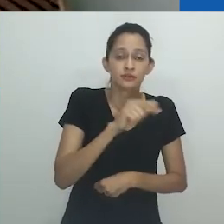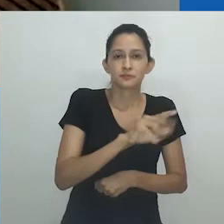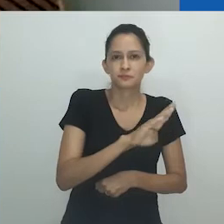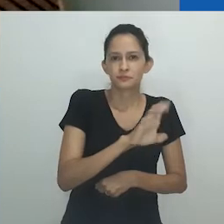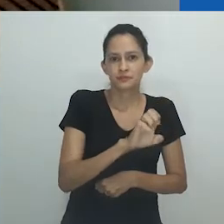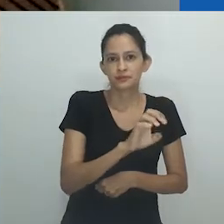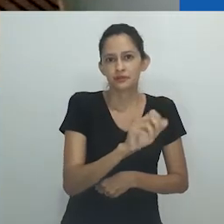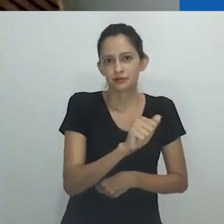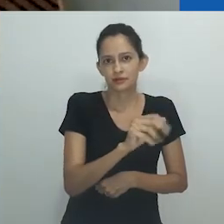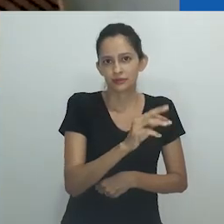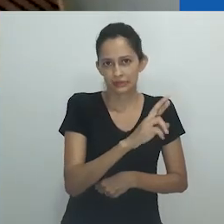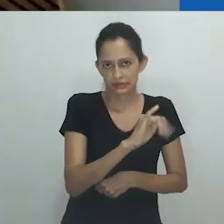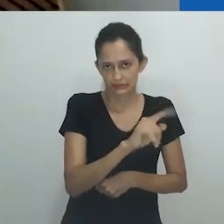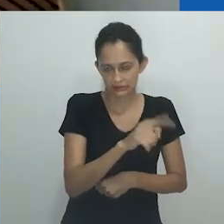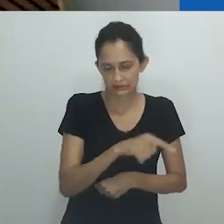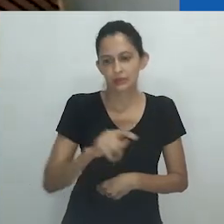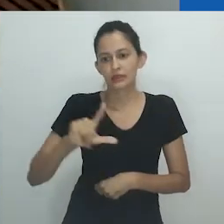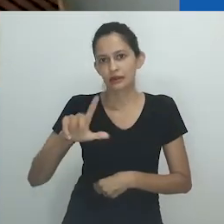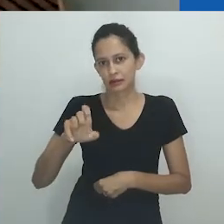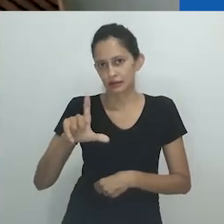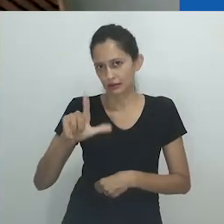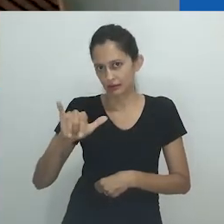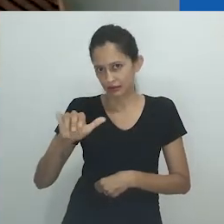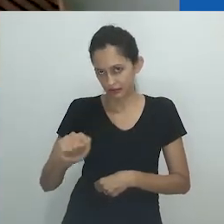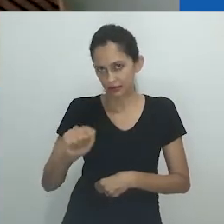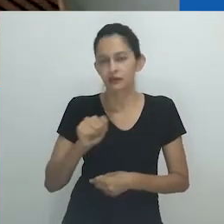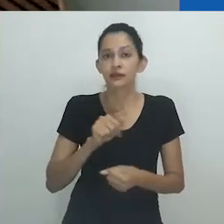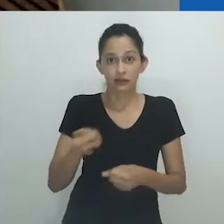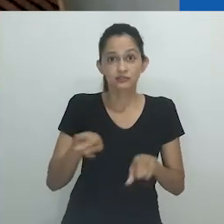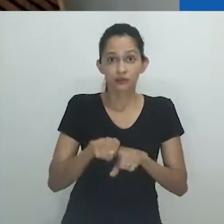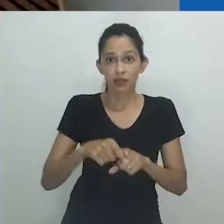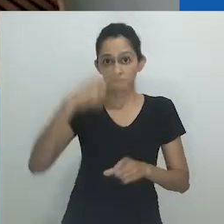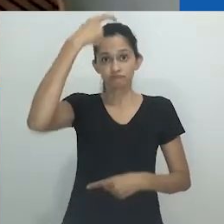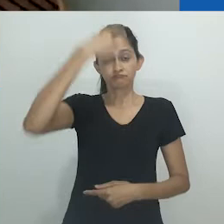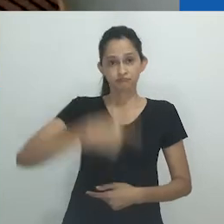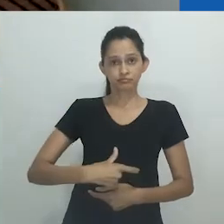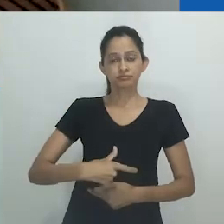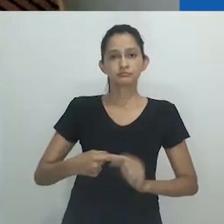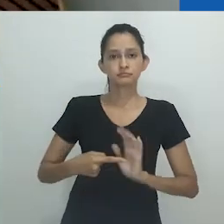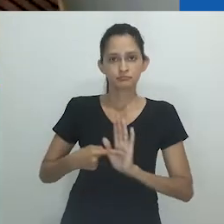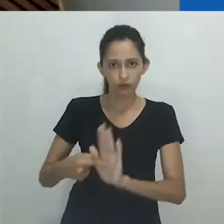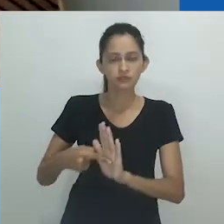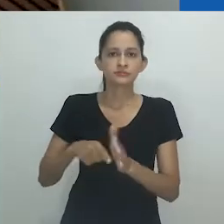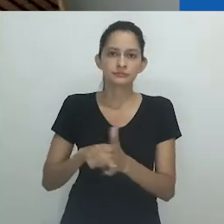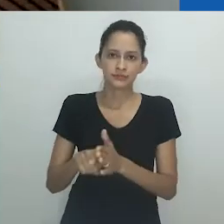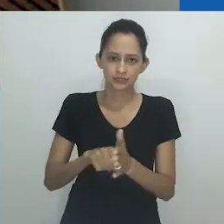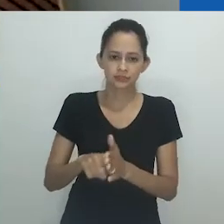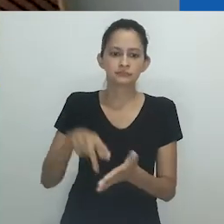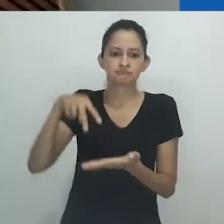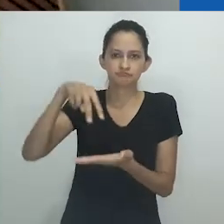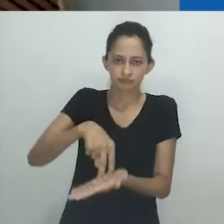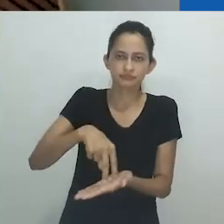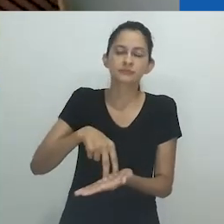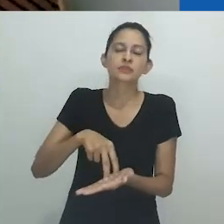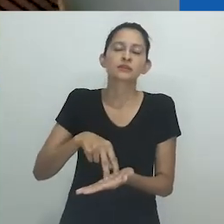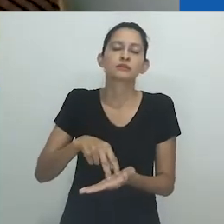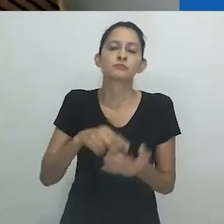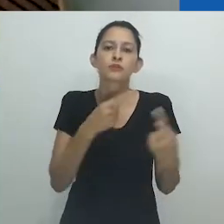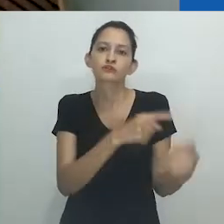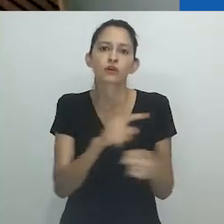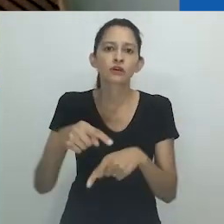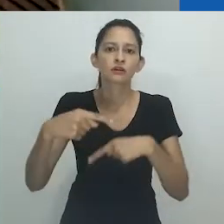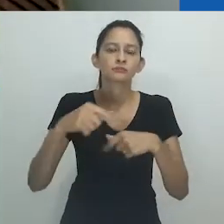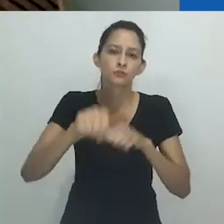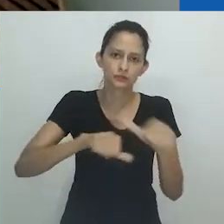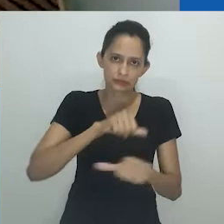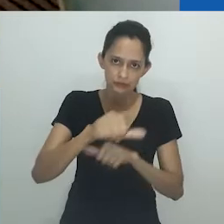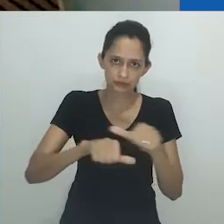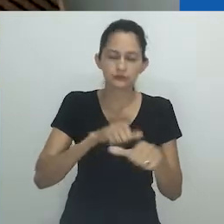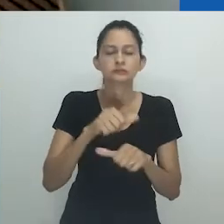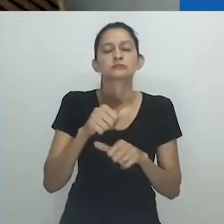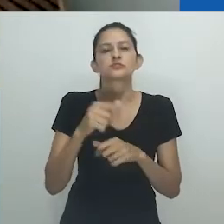como Beatriz Nascimento e Lélia Gonzalez que escreveram e atuaram também com seus corpos, confrontando, produzindo mudanças epistemológicas e políticas.